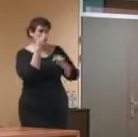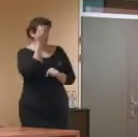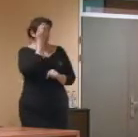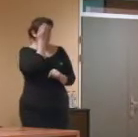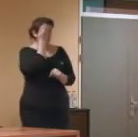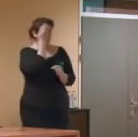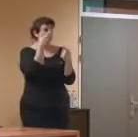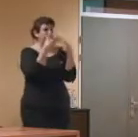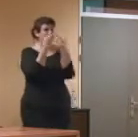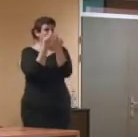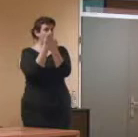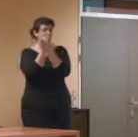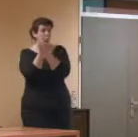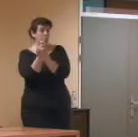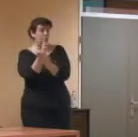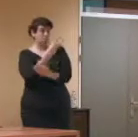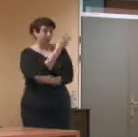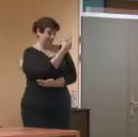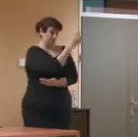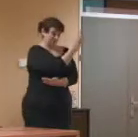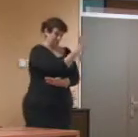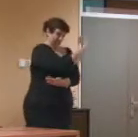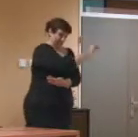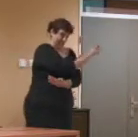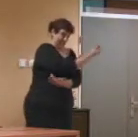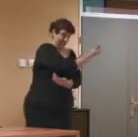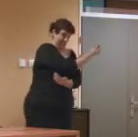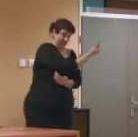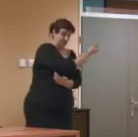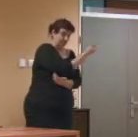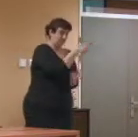por esos 3,3 millones. Es decir, se le condena por no pagar a Hacienda y no por el dinero que él decía que